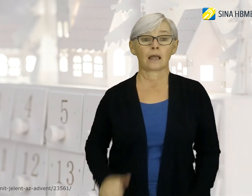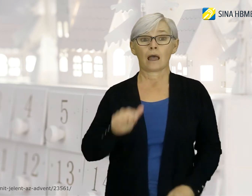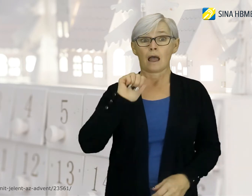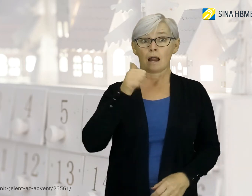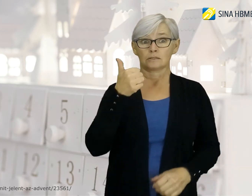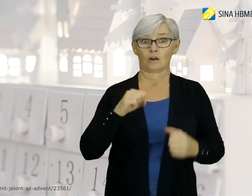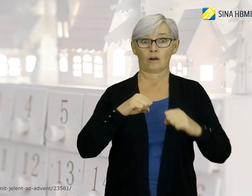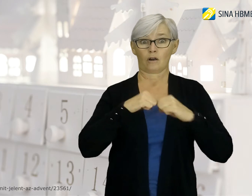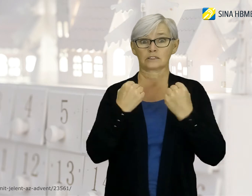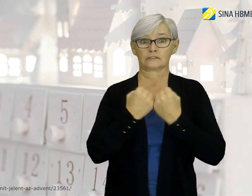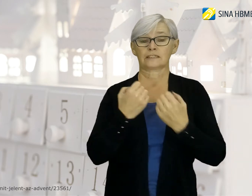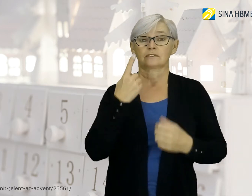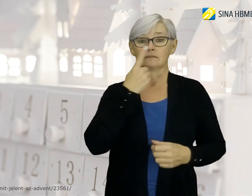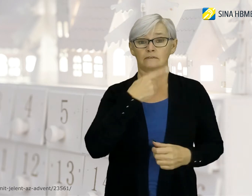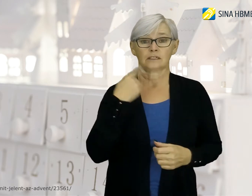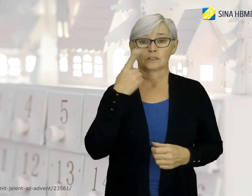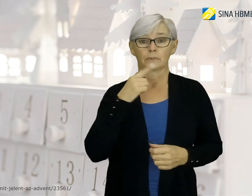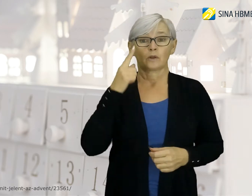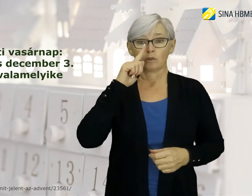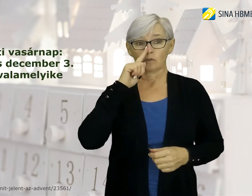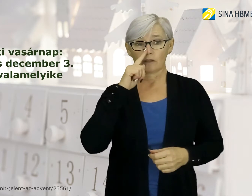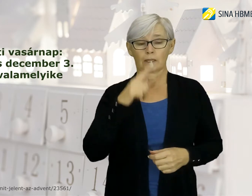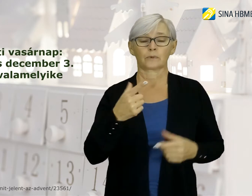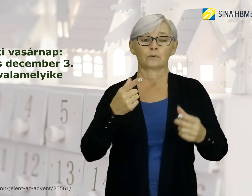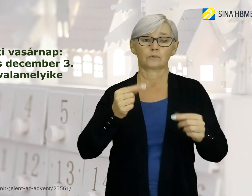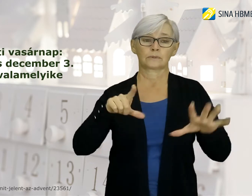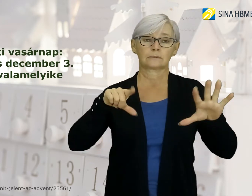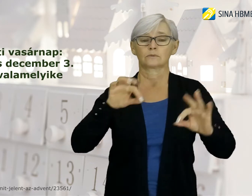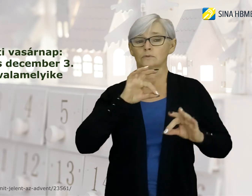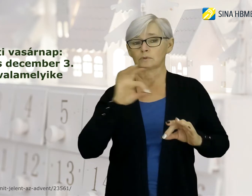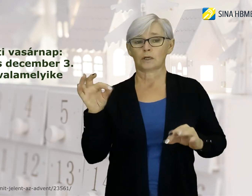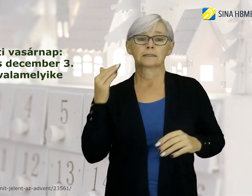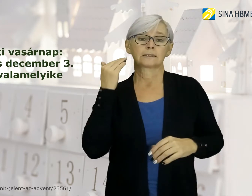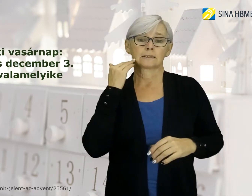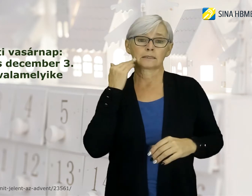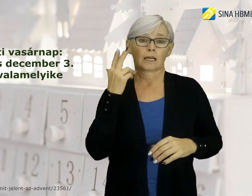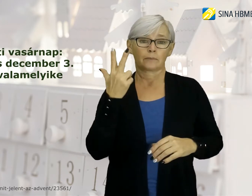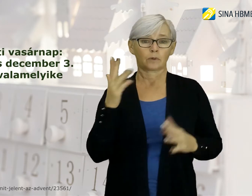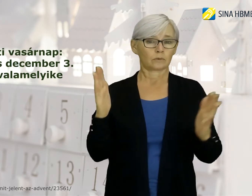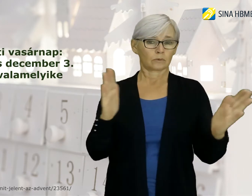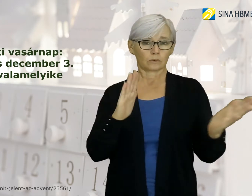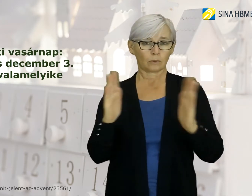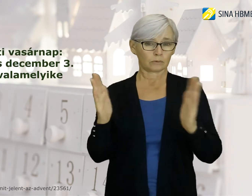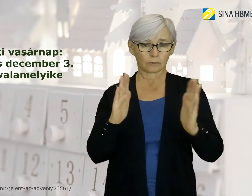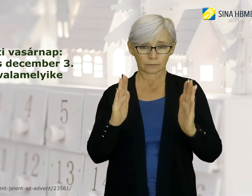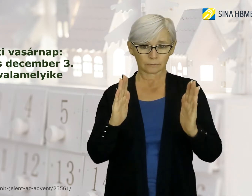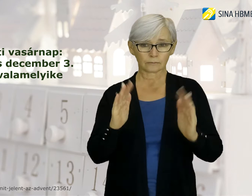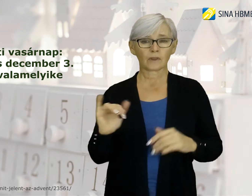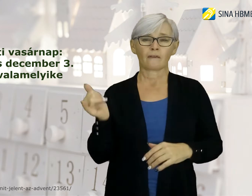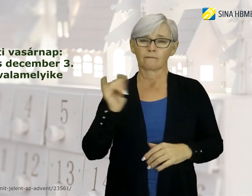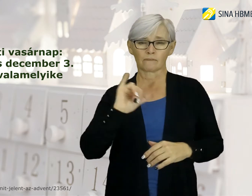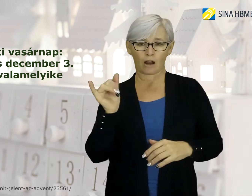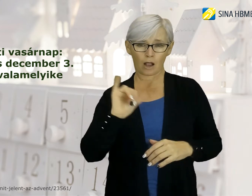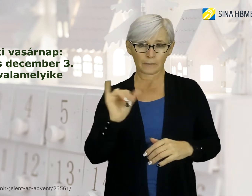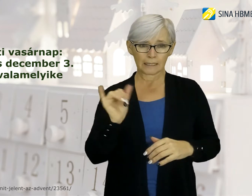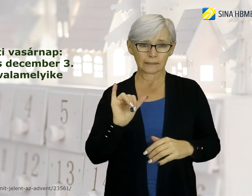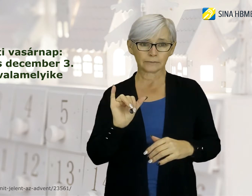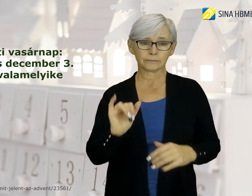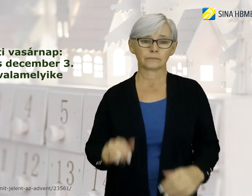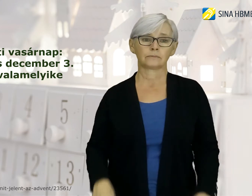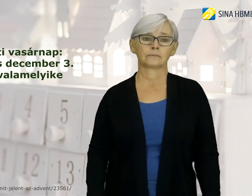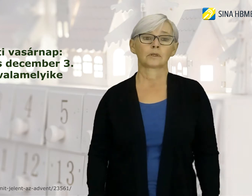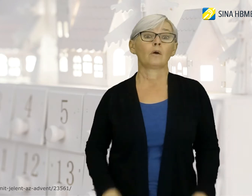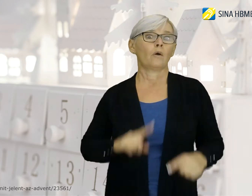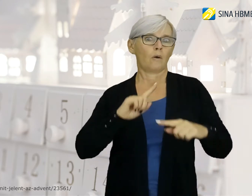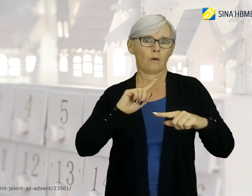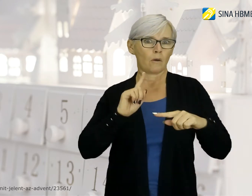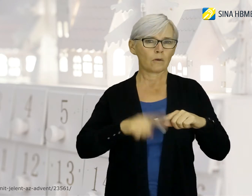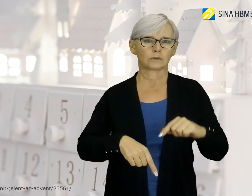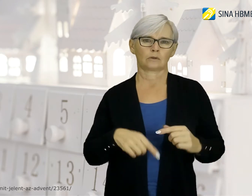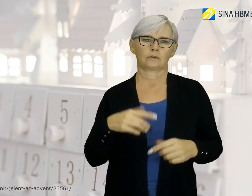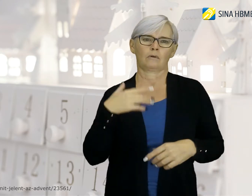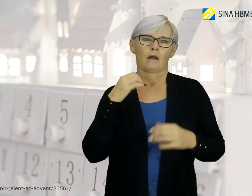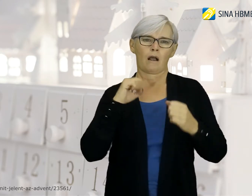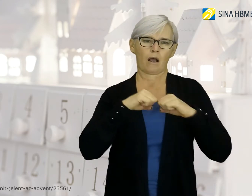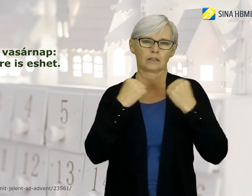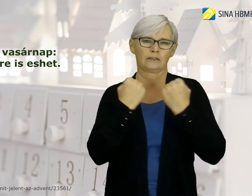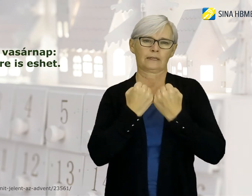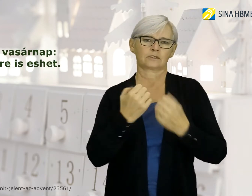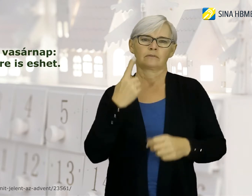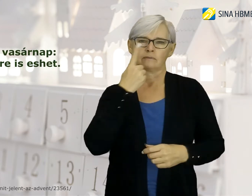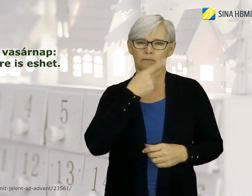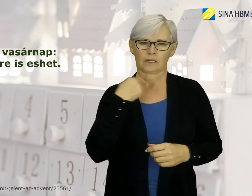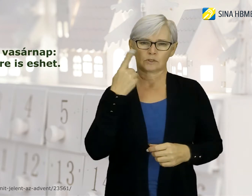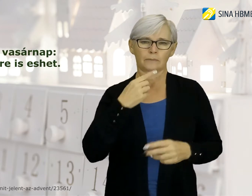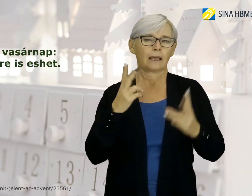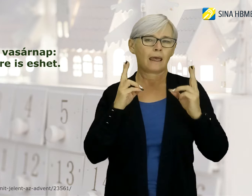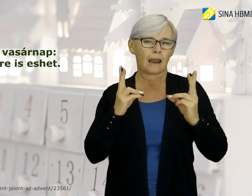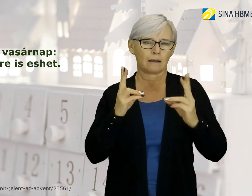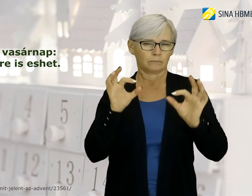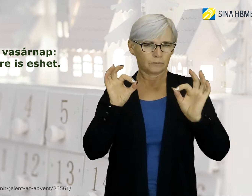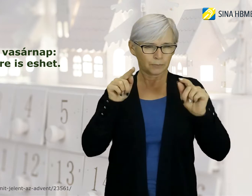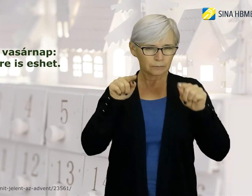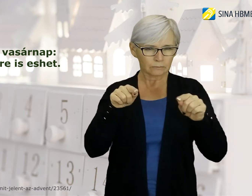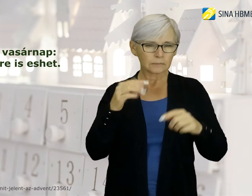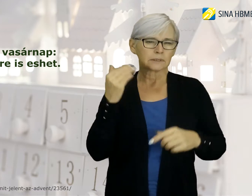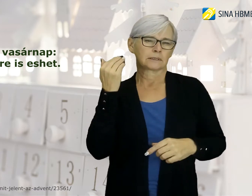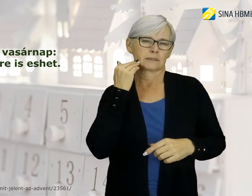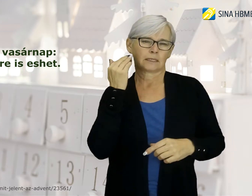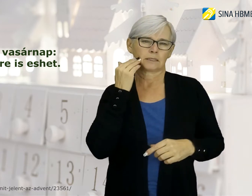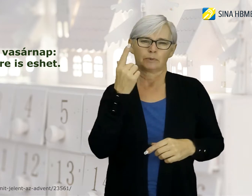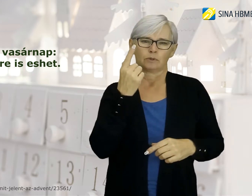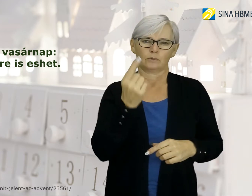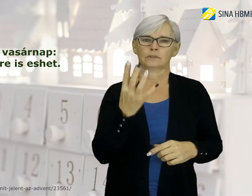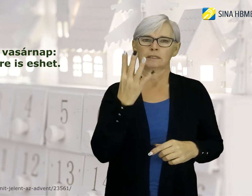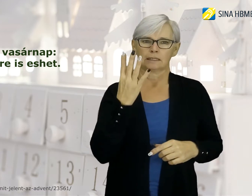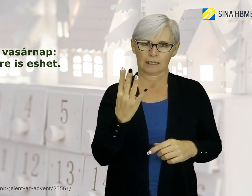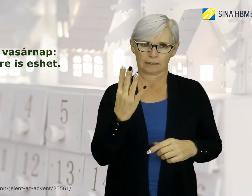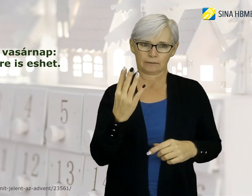Az első adventi vasárnap lehet a november 27. és december 3. közötti napok valamelyike, így az utolsó vasárnap akár december 24-re is eshet.